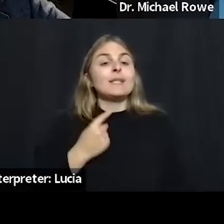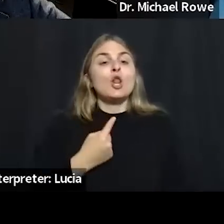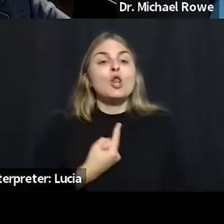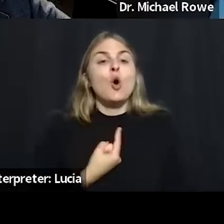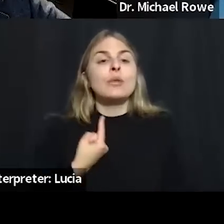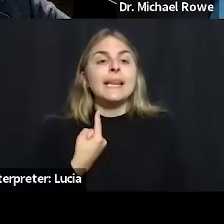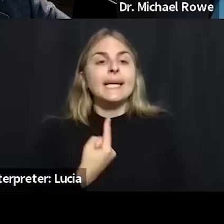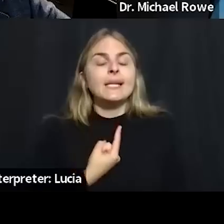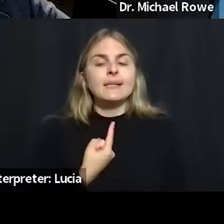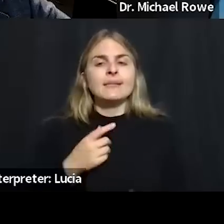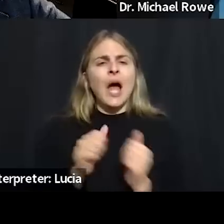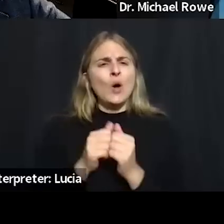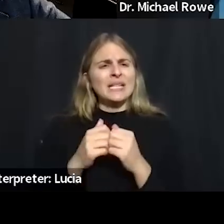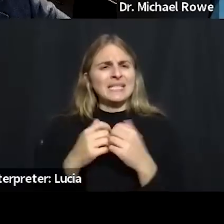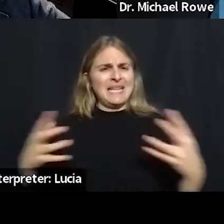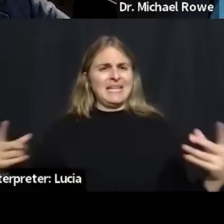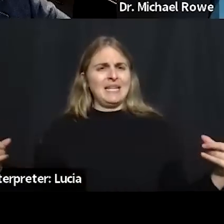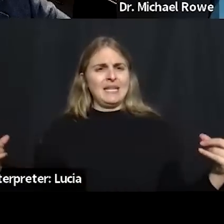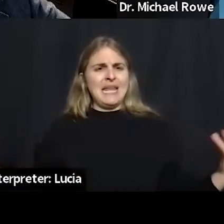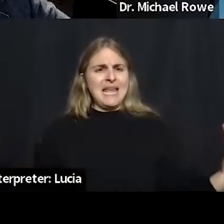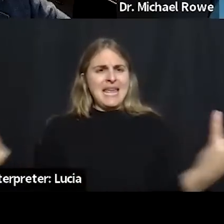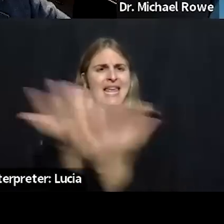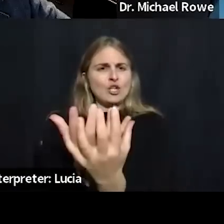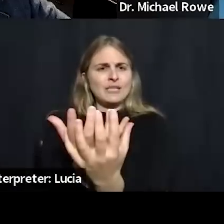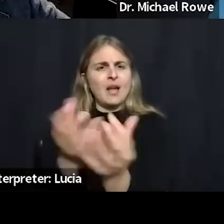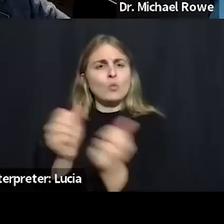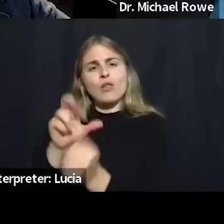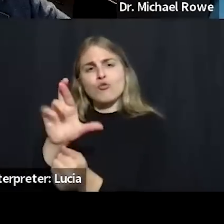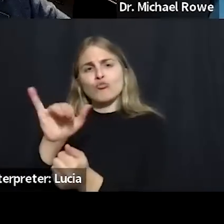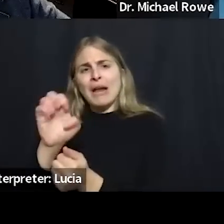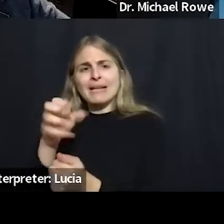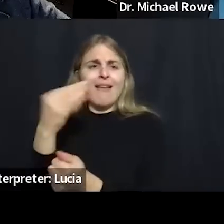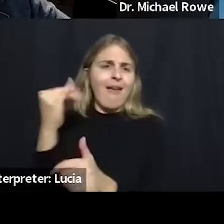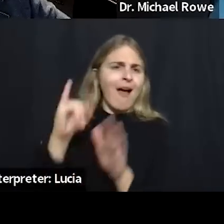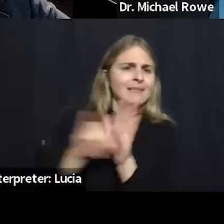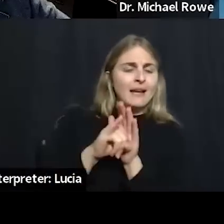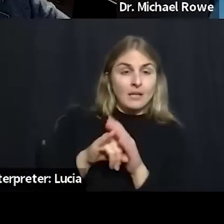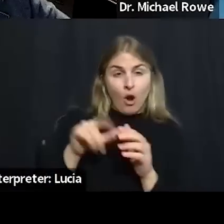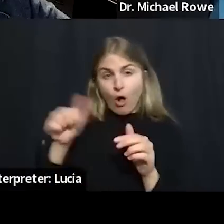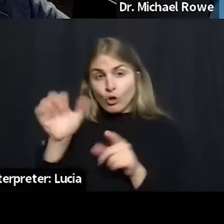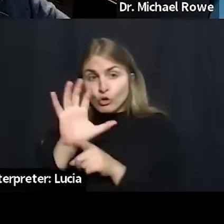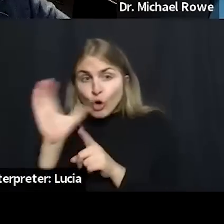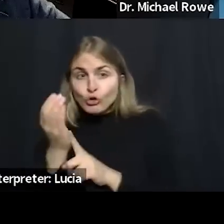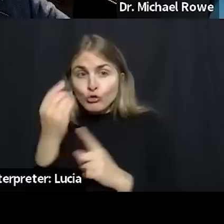¿Cómo se intersecta esto con la raza y la identidad? ¿Hay consideraciones culturales en torno a la soledad?